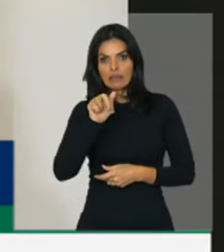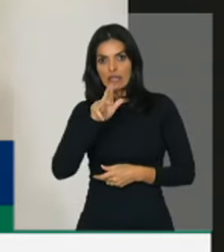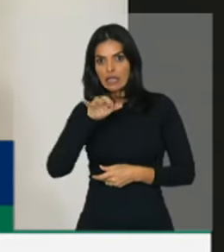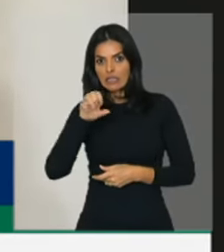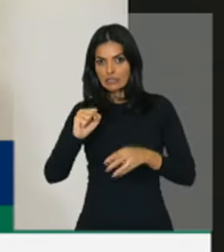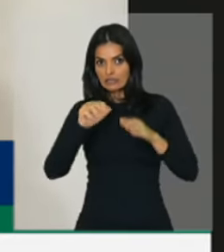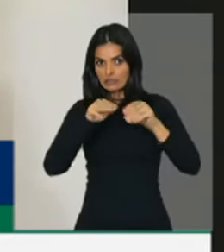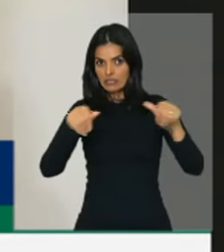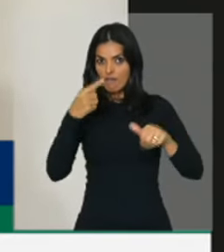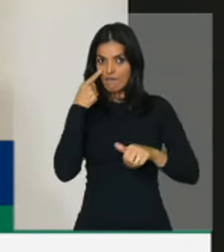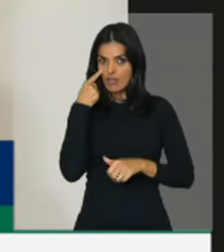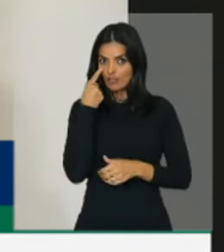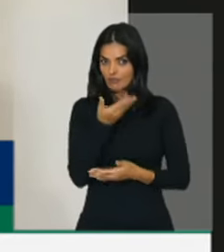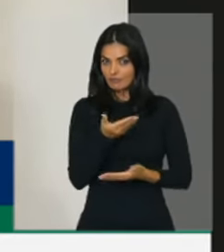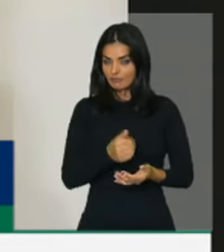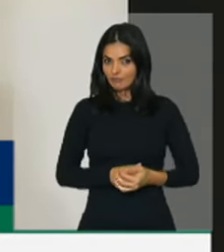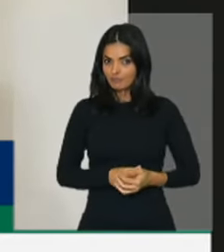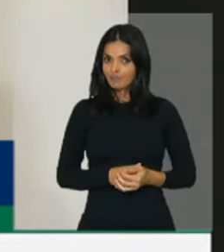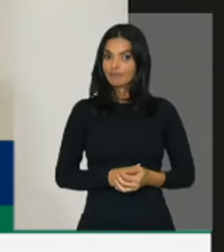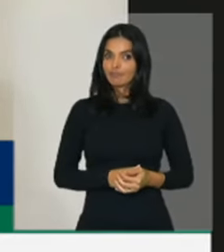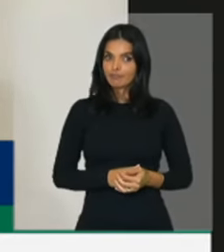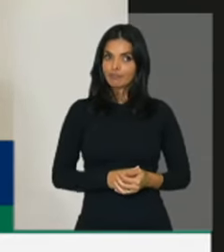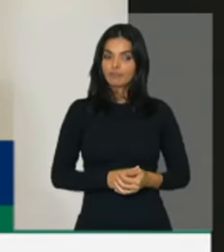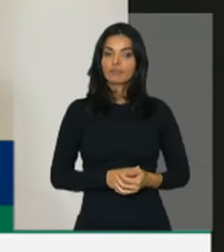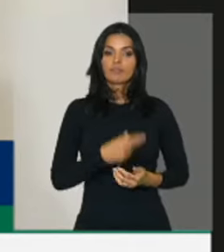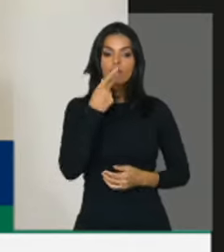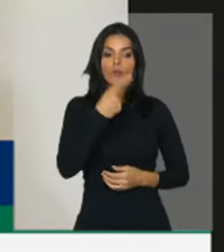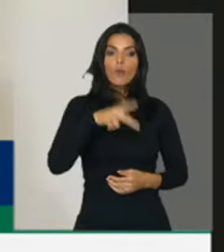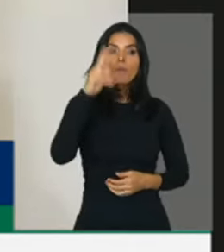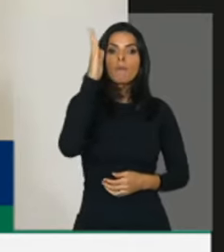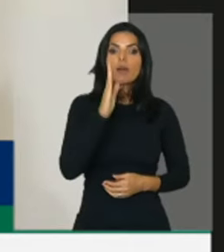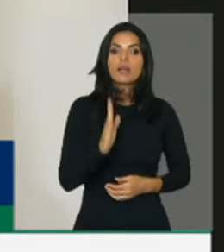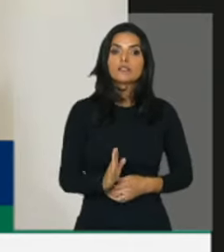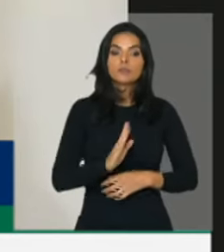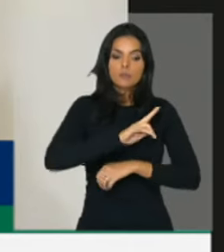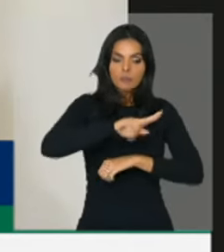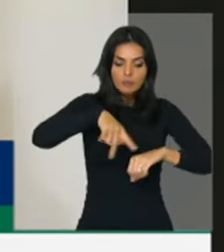A CONTRADIÇÃO ESTÁ AÍ . O BRASIL É O QUE MAIS PRESERVA NO MUNDO, MAS É O PAÍS QUE MAIS TEM NOTÍCIAS DE